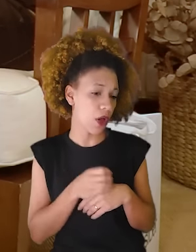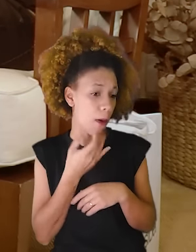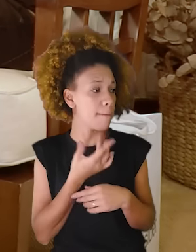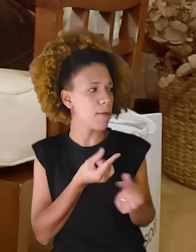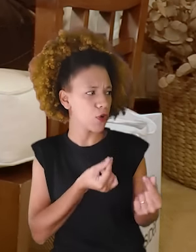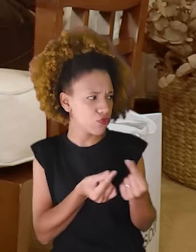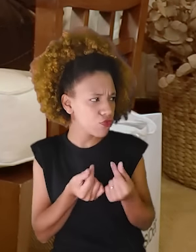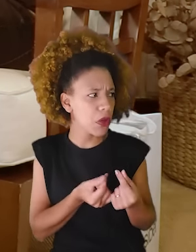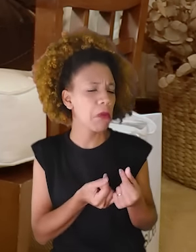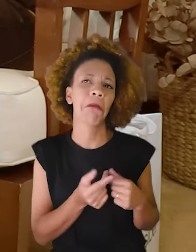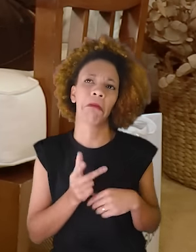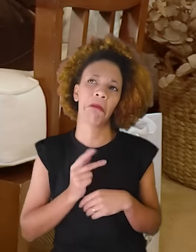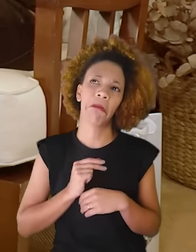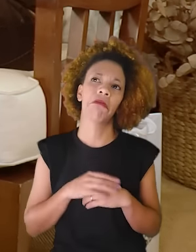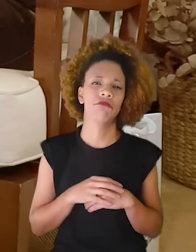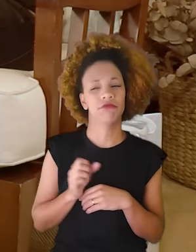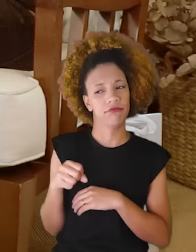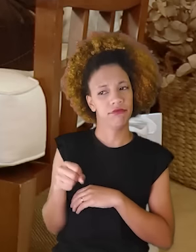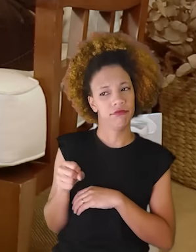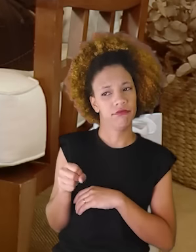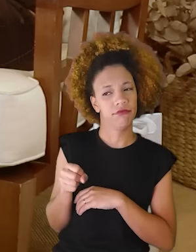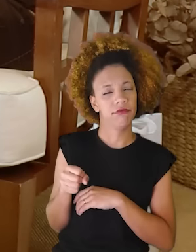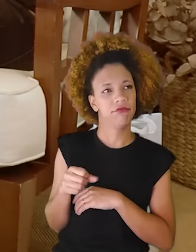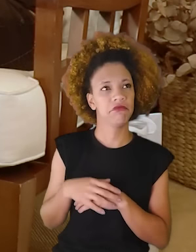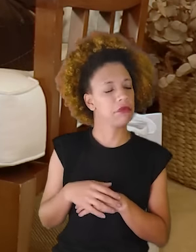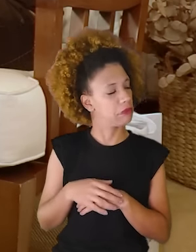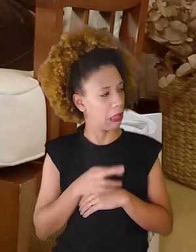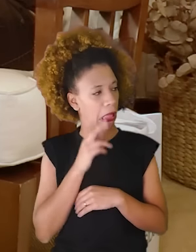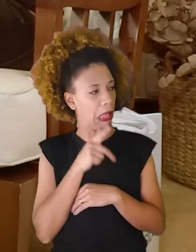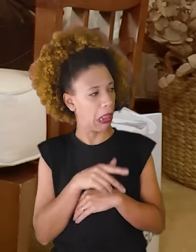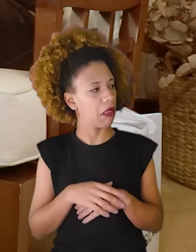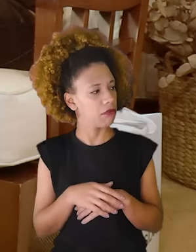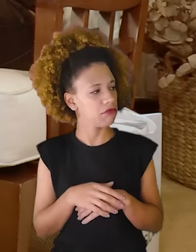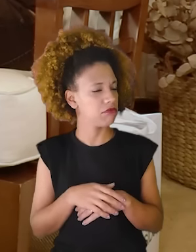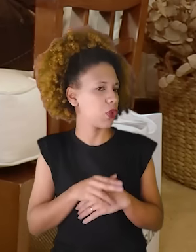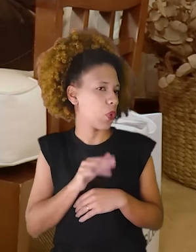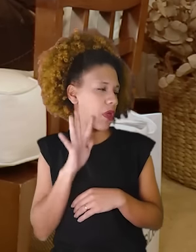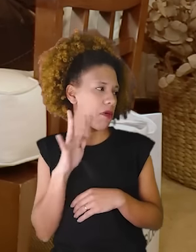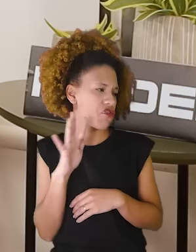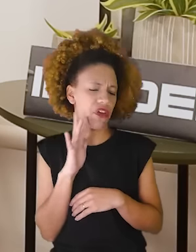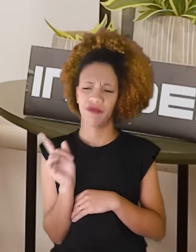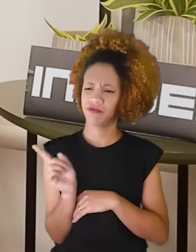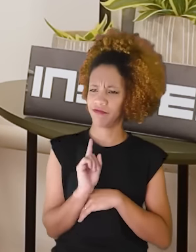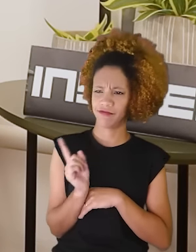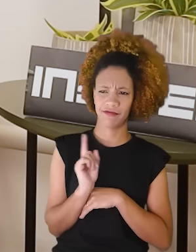dinheiro com isso daí [ __ ] 15 dá dá cara [ __ ] cara tu não imaginava essa [ __ ] não imaginava